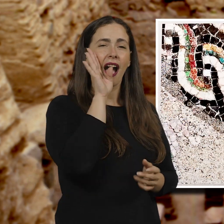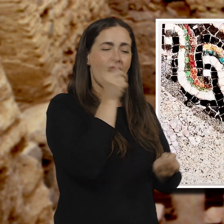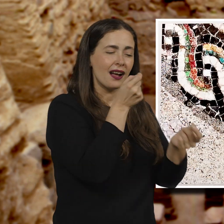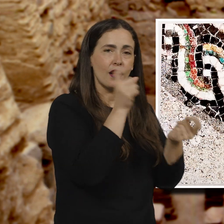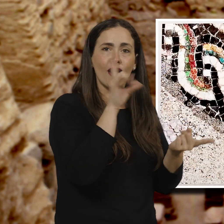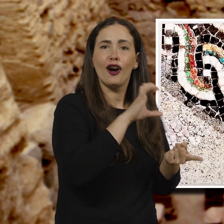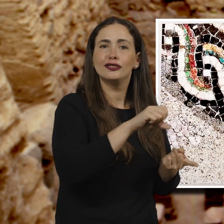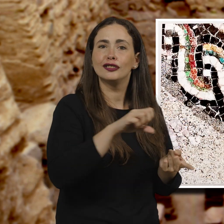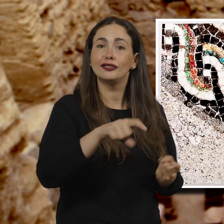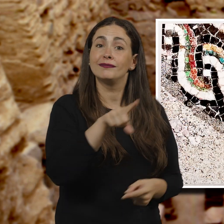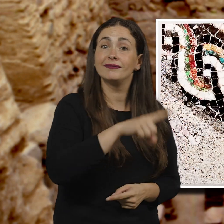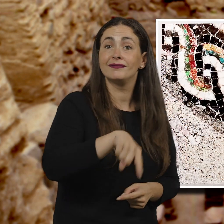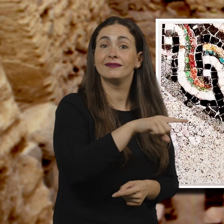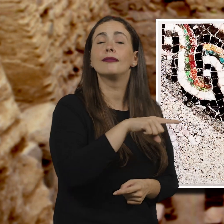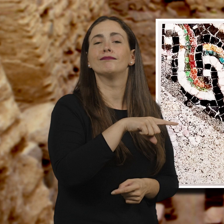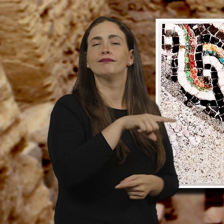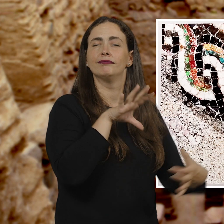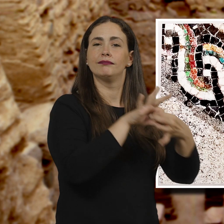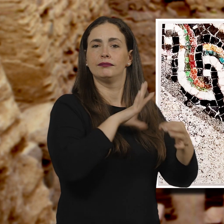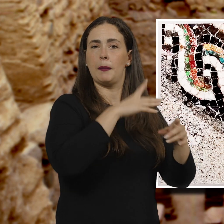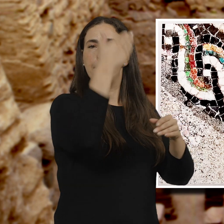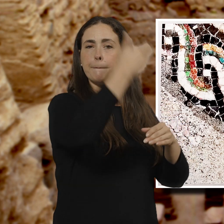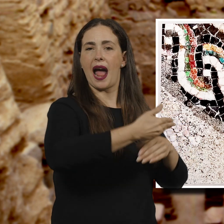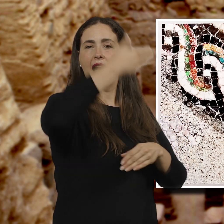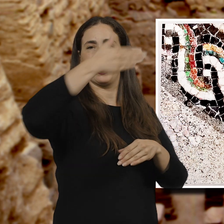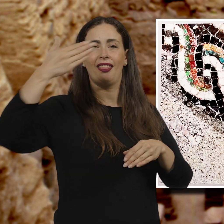Les restes descobertes corresponen a diverses parets i a un mosaic compost